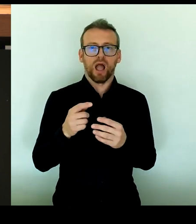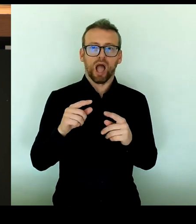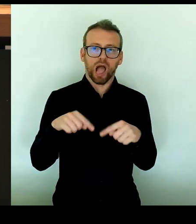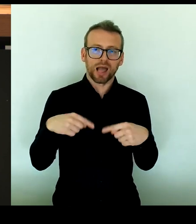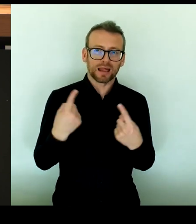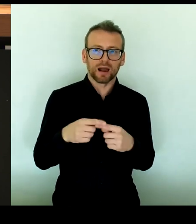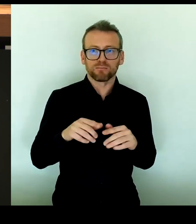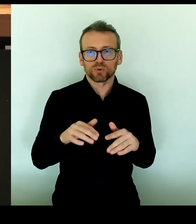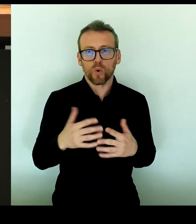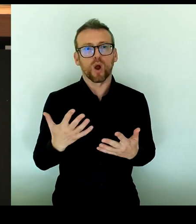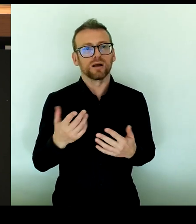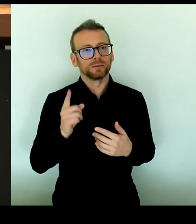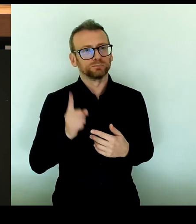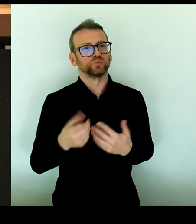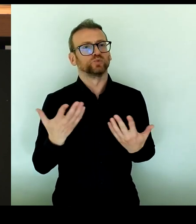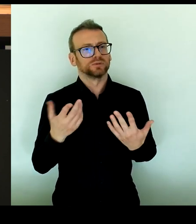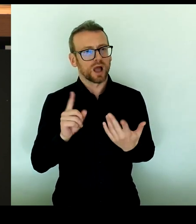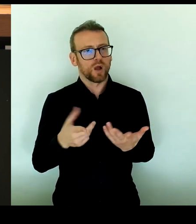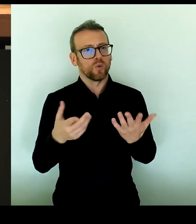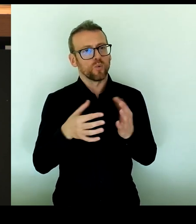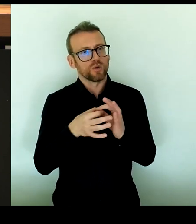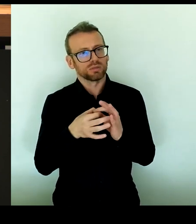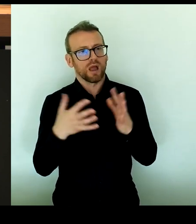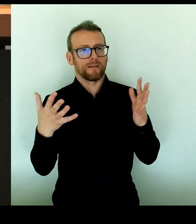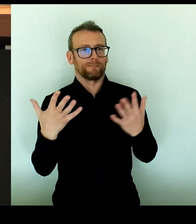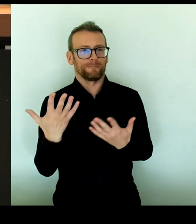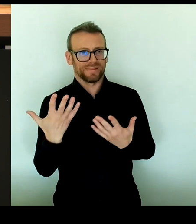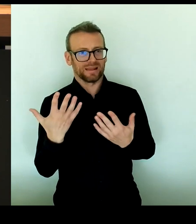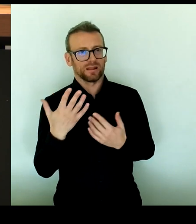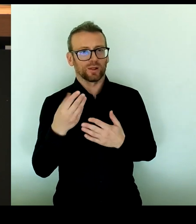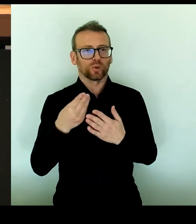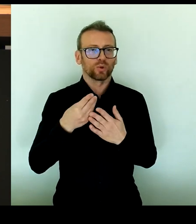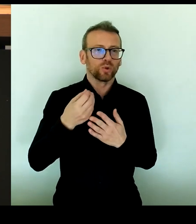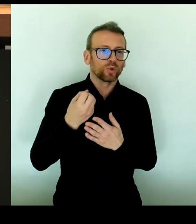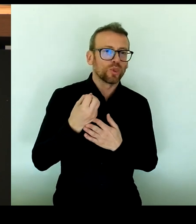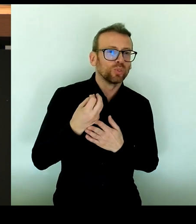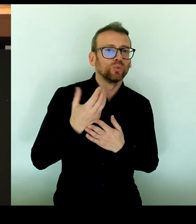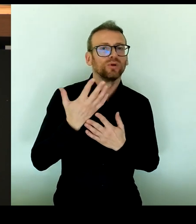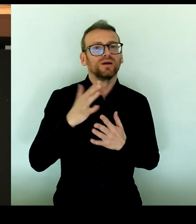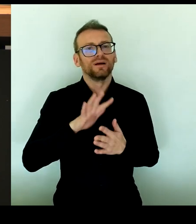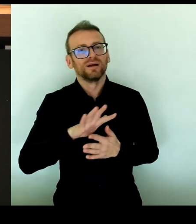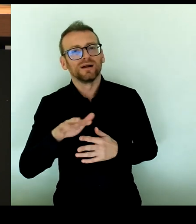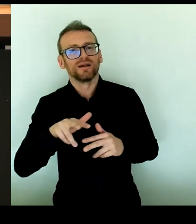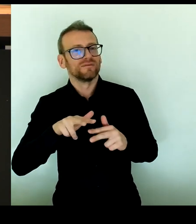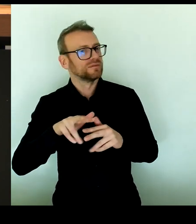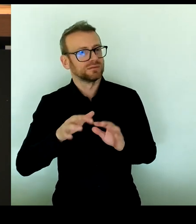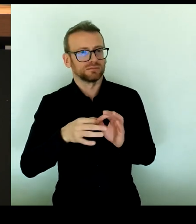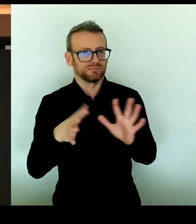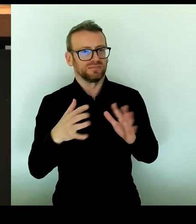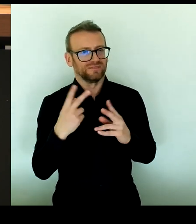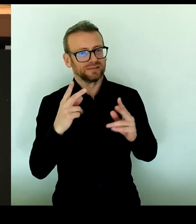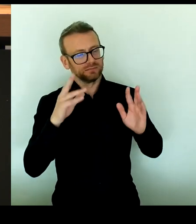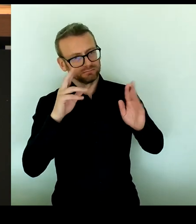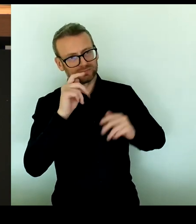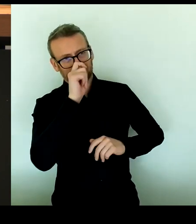denn Berlin hat keine Bodenschätze, aber eine einzigartige Kulturlandschaft. Die hat eine besondere Bedeutung, dazu müssen wir stehen.